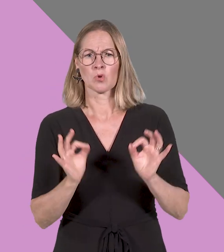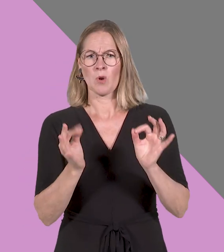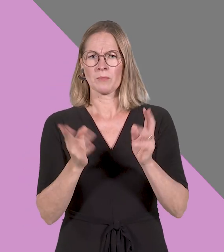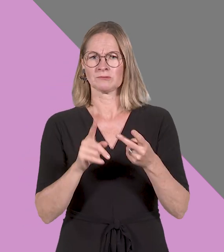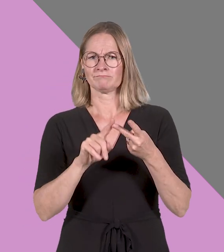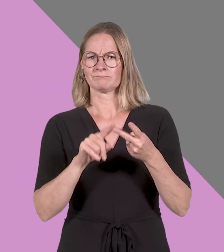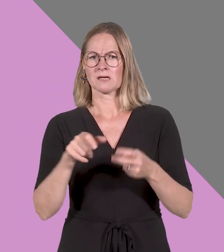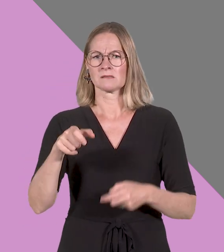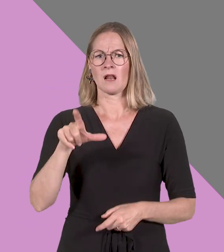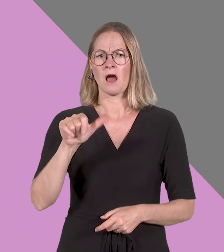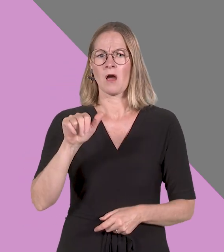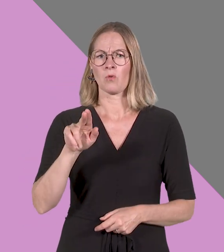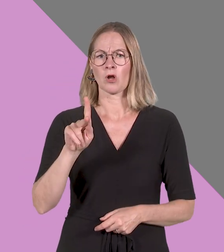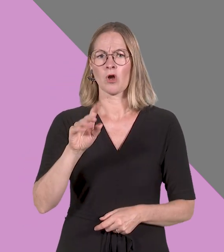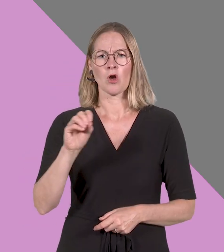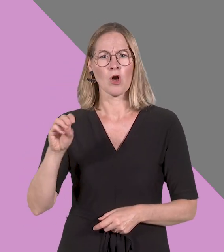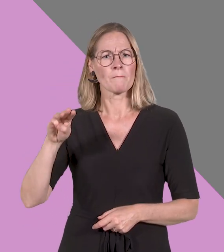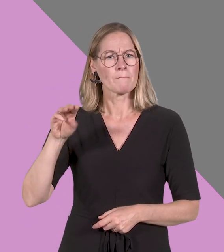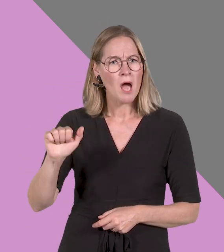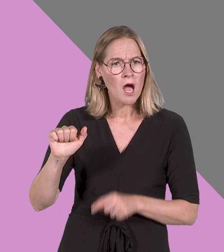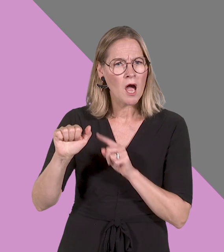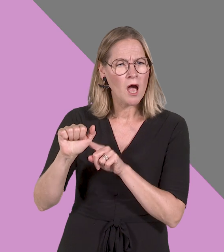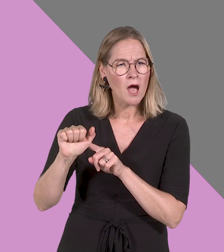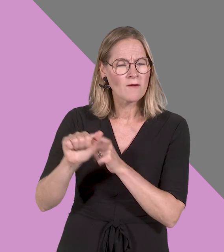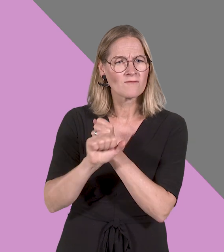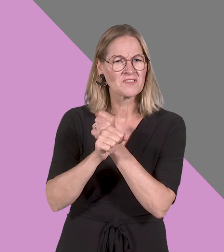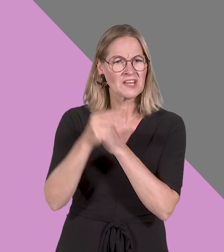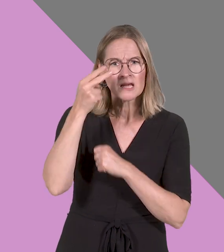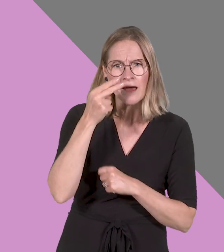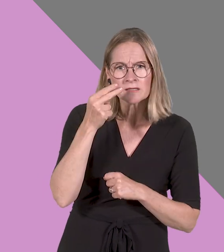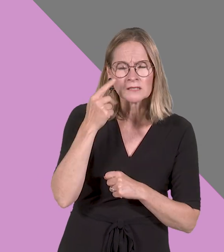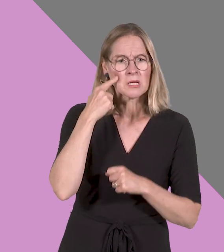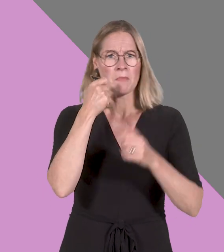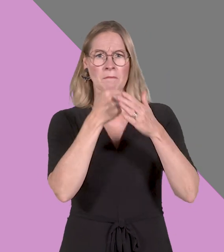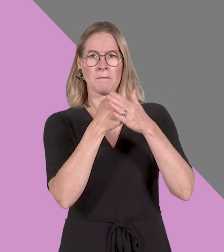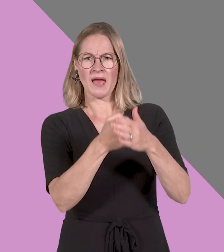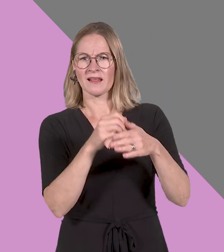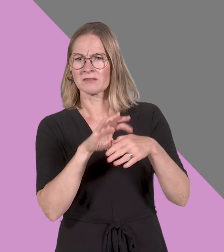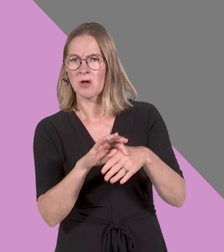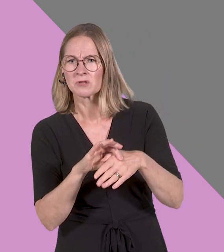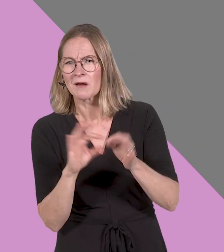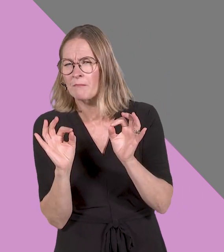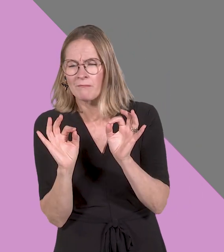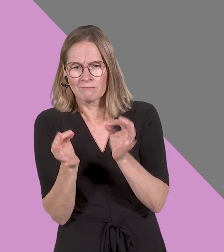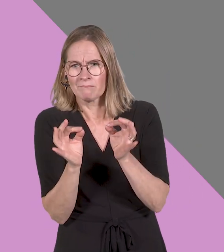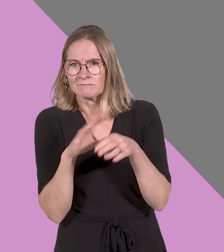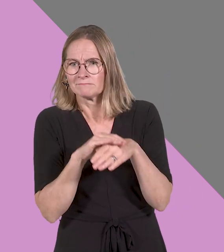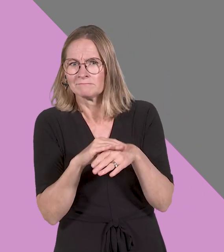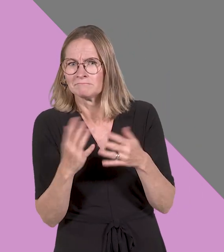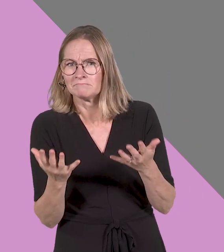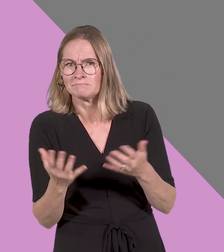Entä millainen sairaus on glaukooma, viherkaihi tai silmänpainetauti?